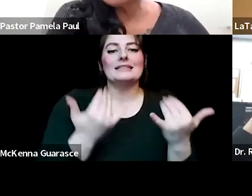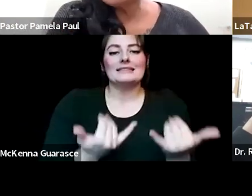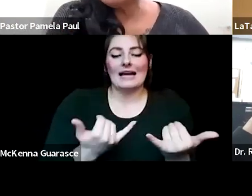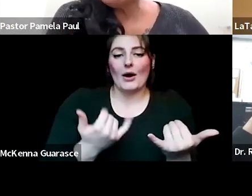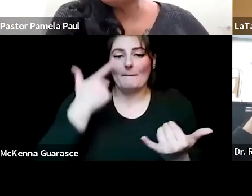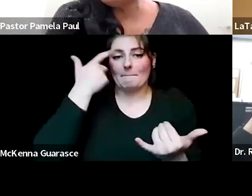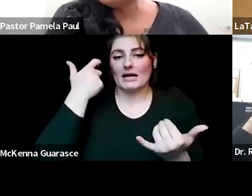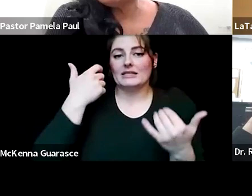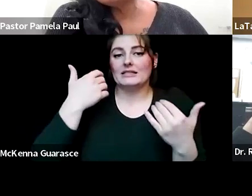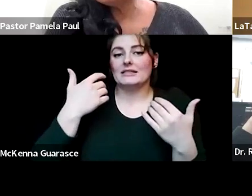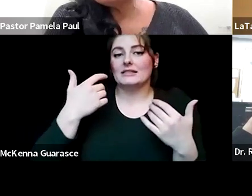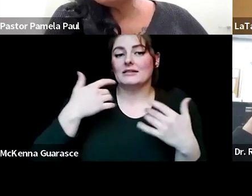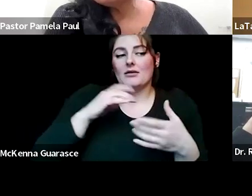simplemente al colaborar con otros.